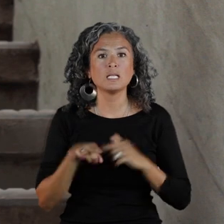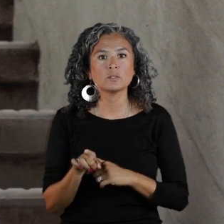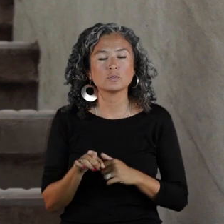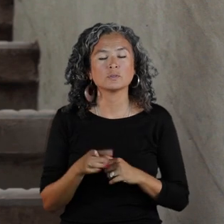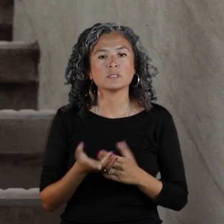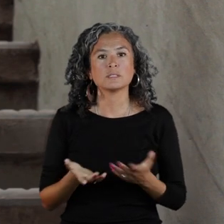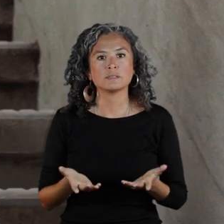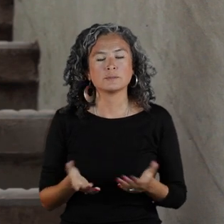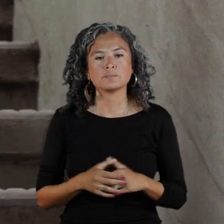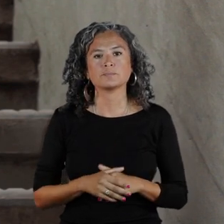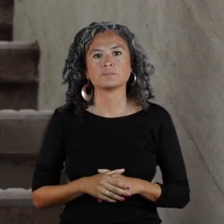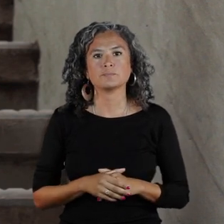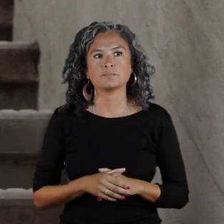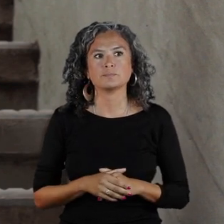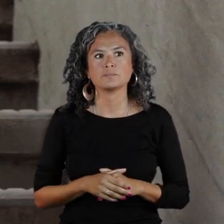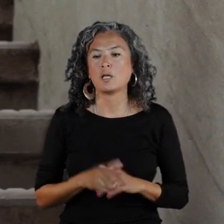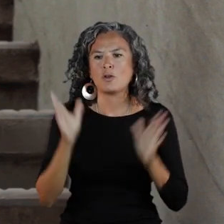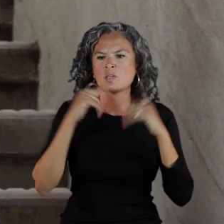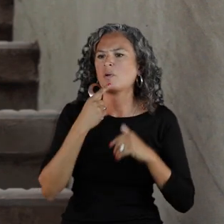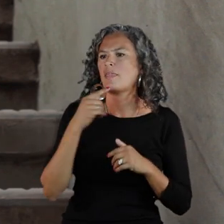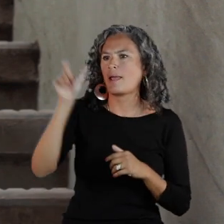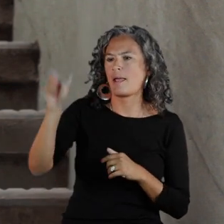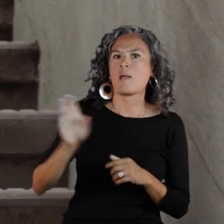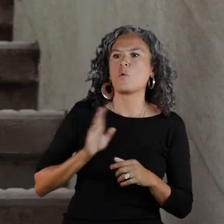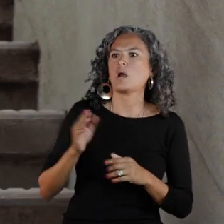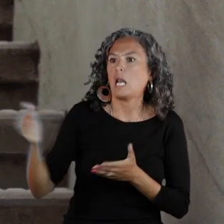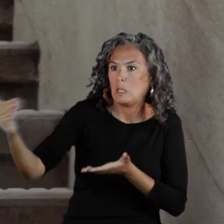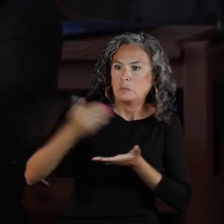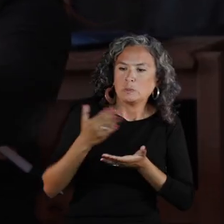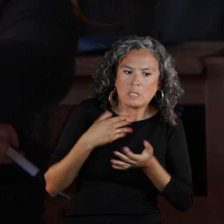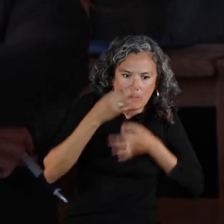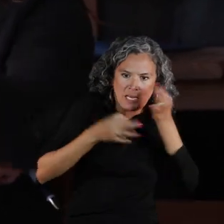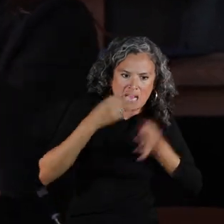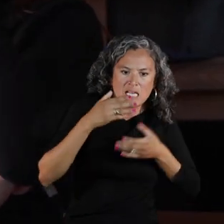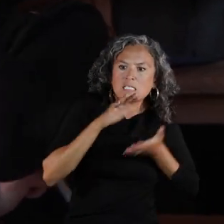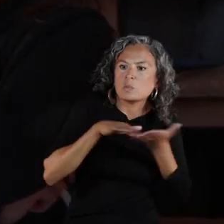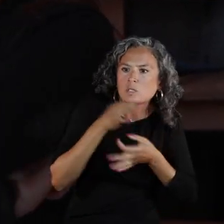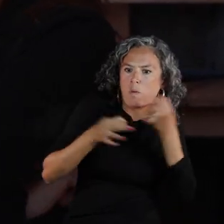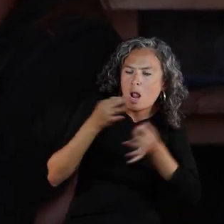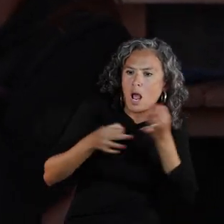Hasta que se logre apartar a la mujer y concientizar de esa situación, ¿no?